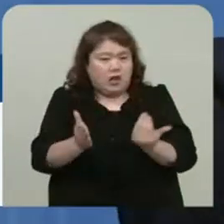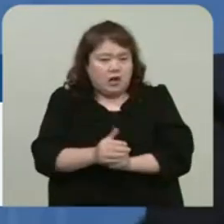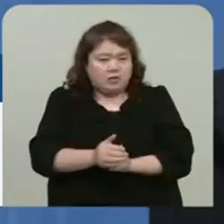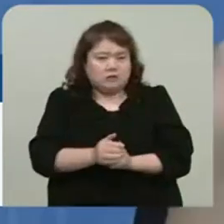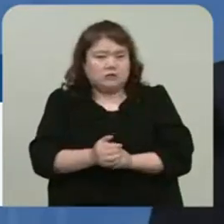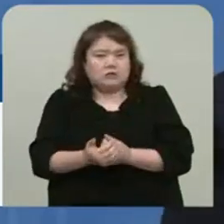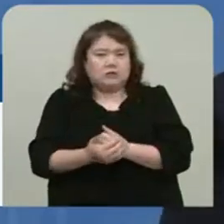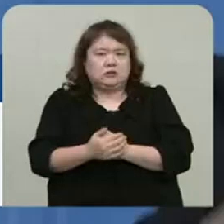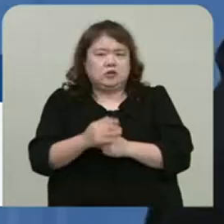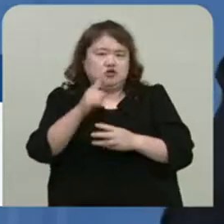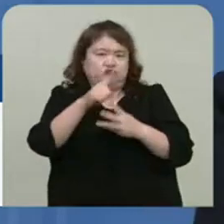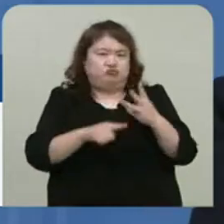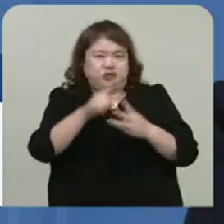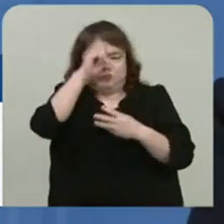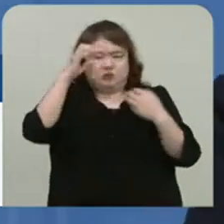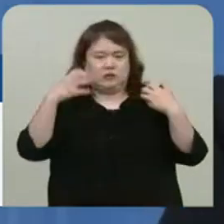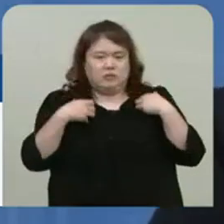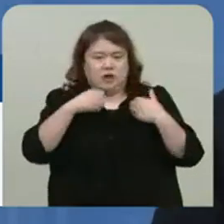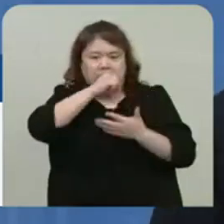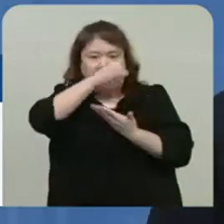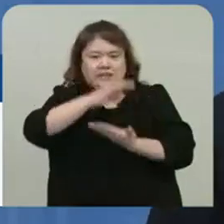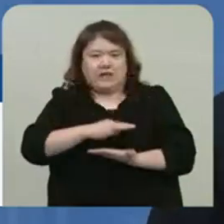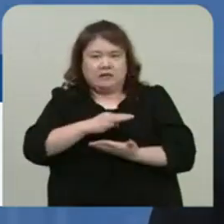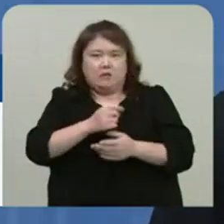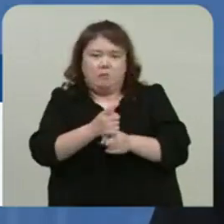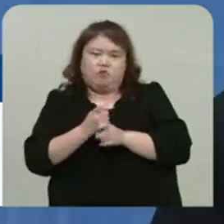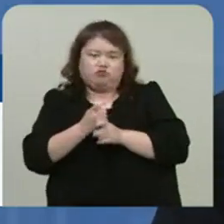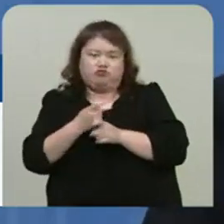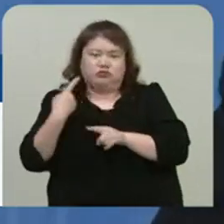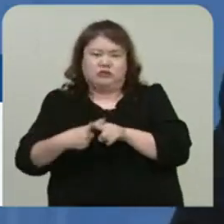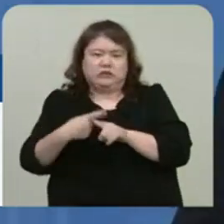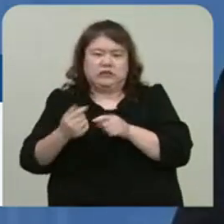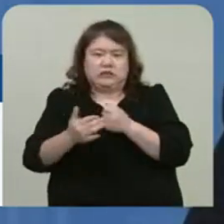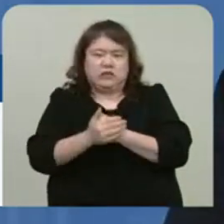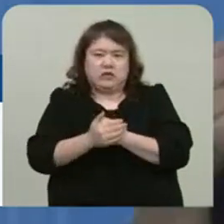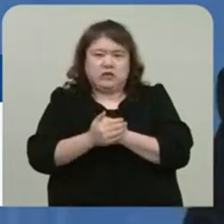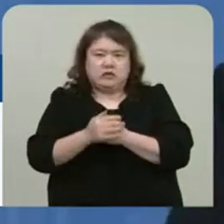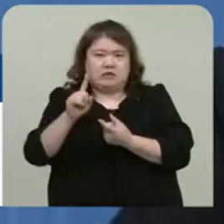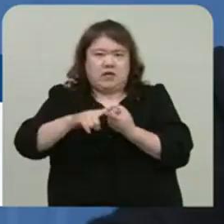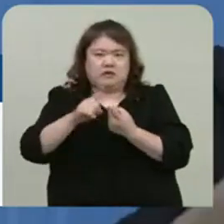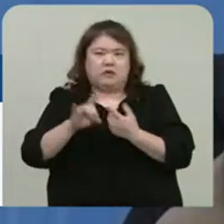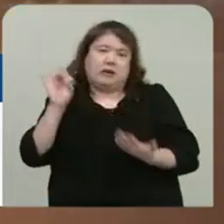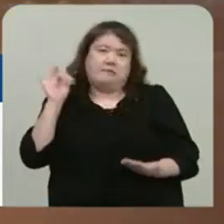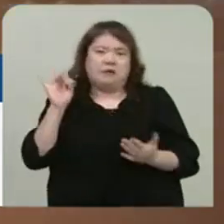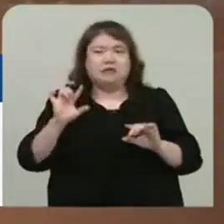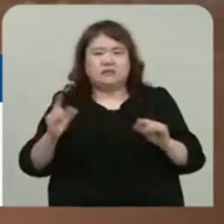열 정부의 보복성 예산 삭감과 개발계획 재검토를 좌시하지 않고.